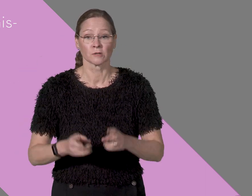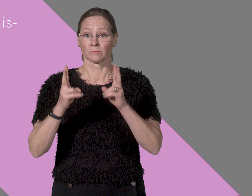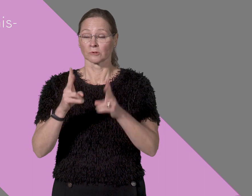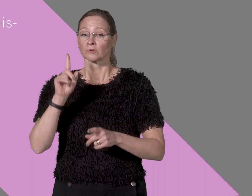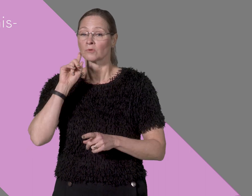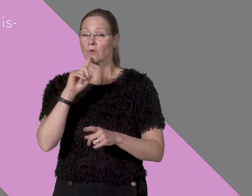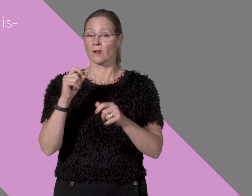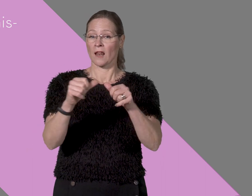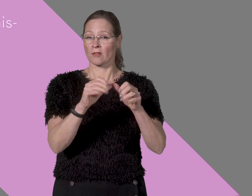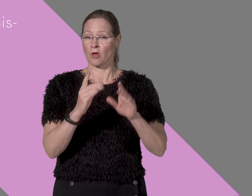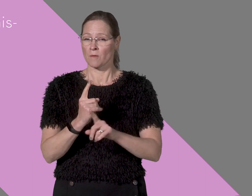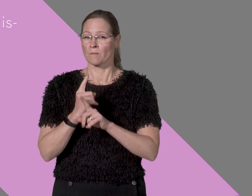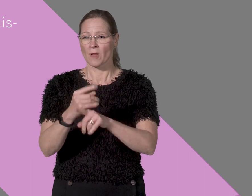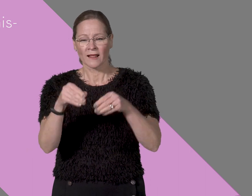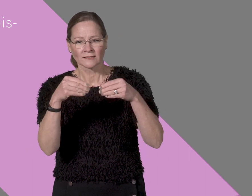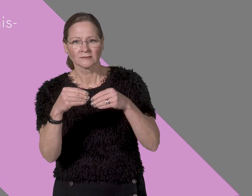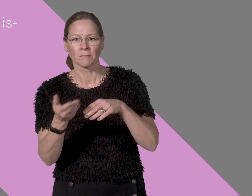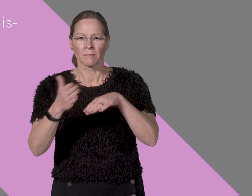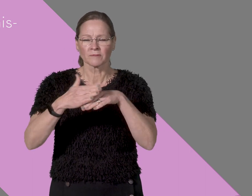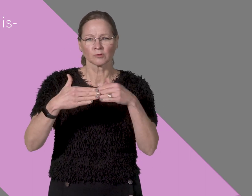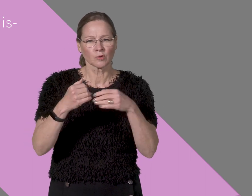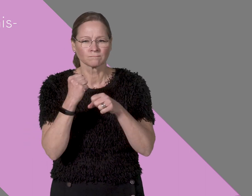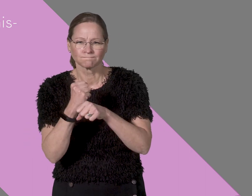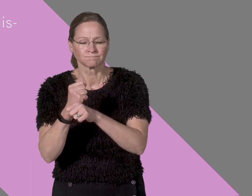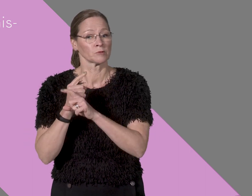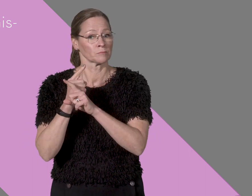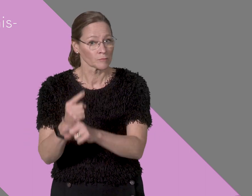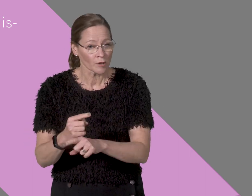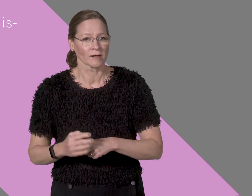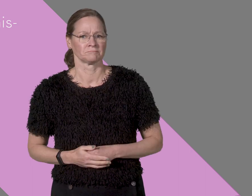Myös Kuurojen Liitto on ollut mukana esitteen päivitystyössä.